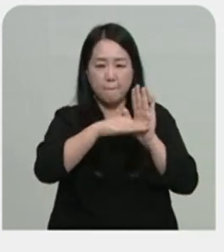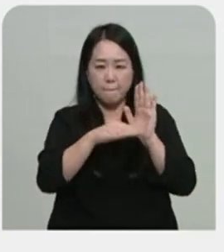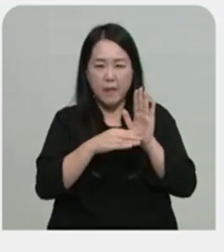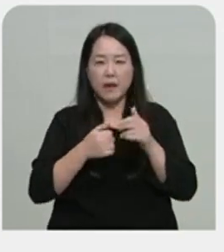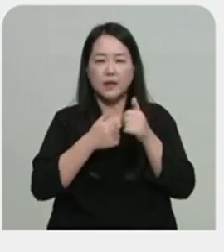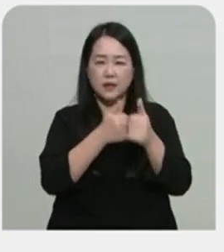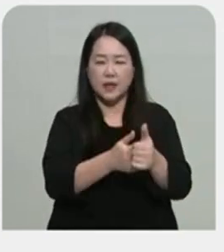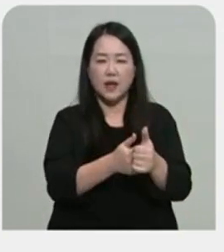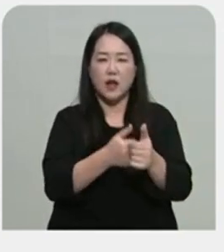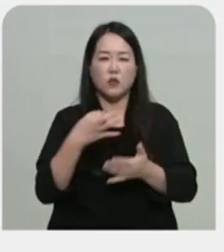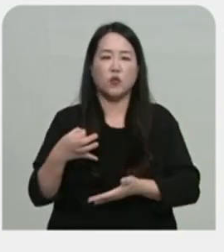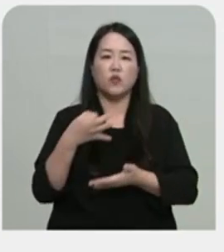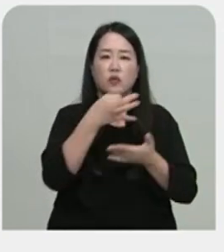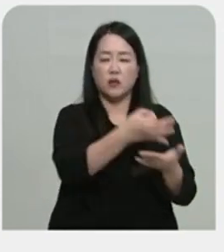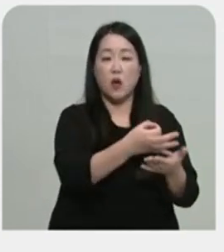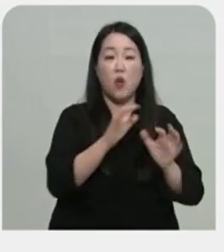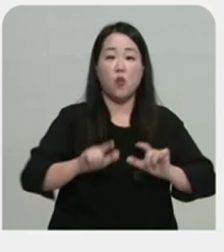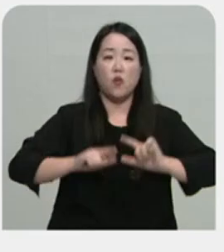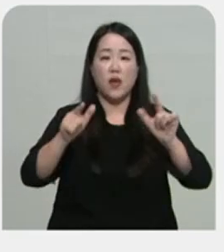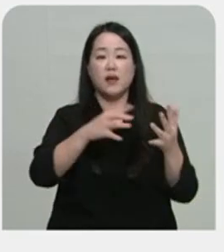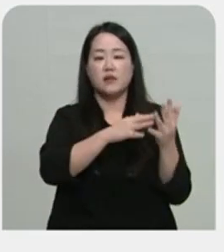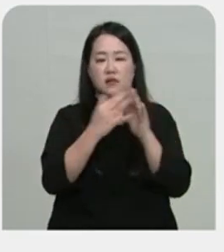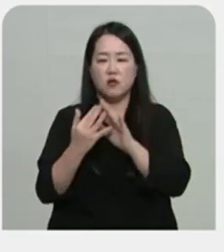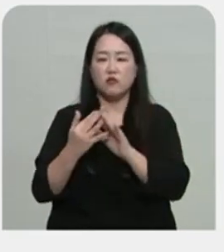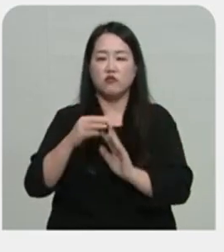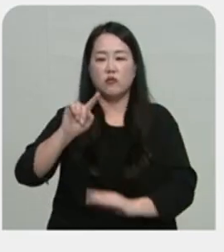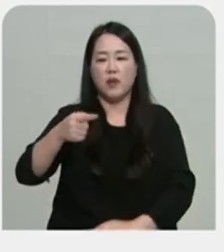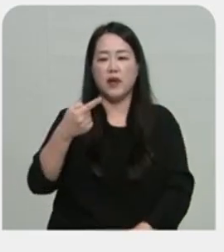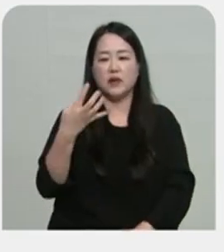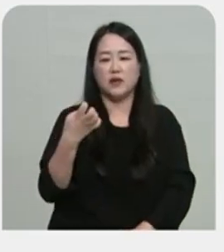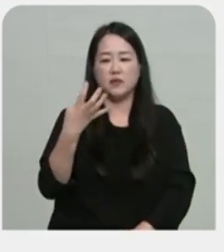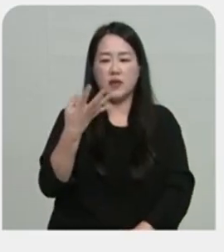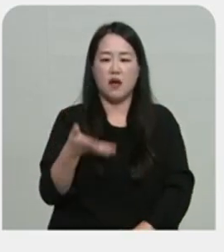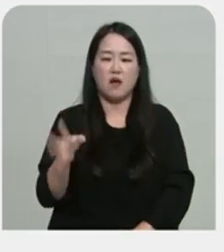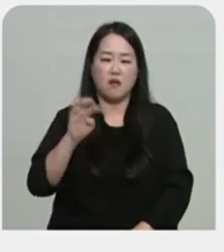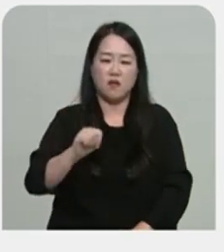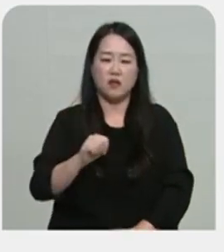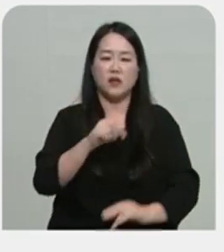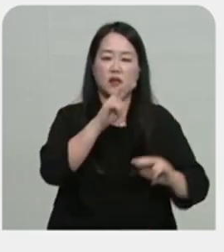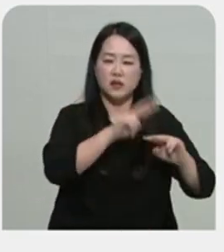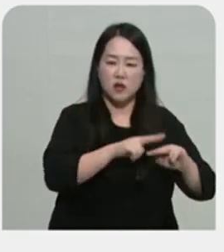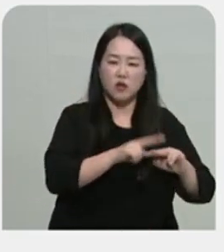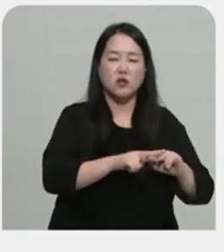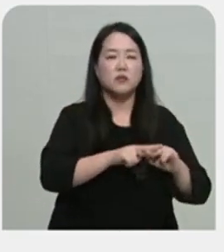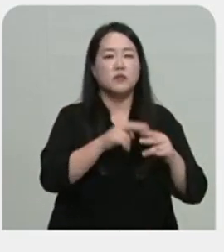올해 전북의 경우 장수군 144억 원을 비롯해 정읍 진안 무주 임실 고창